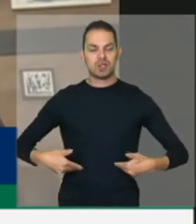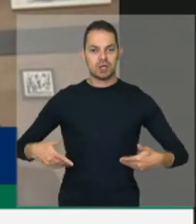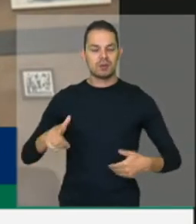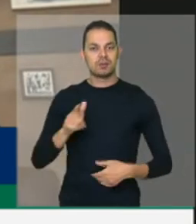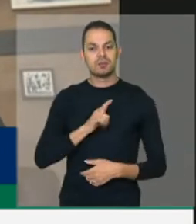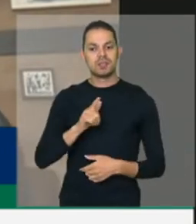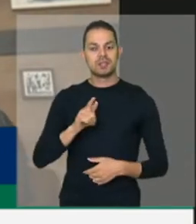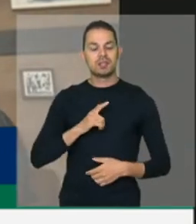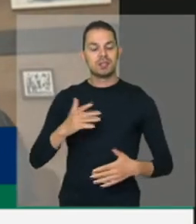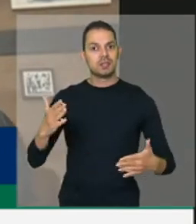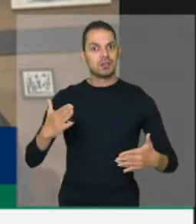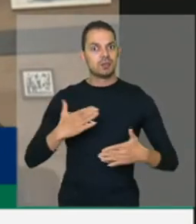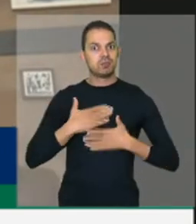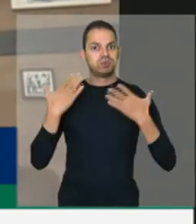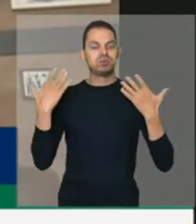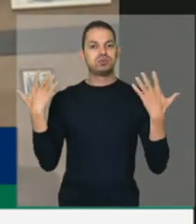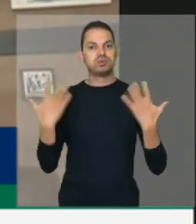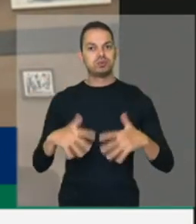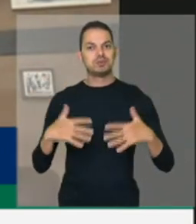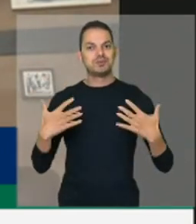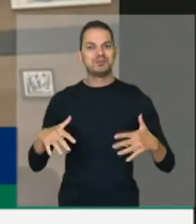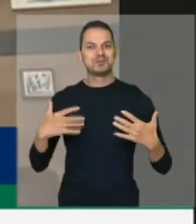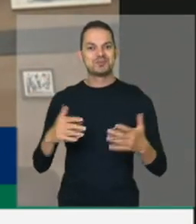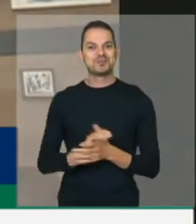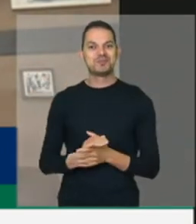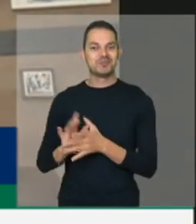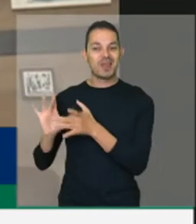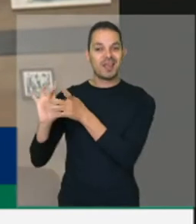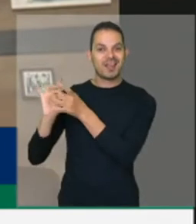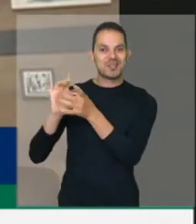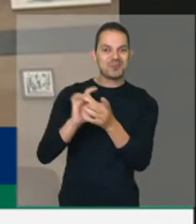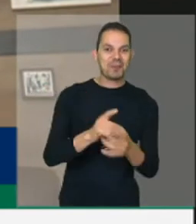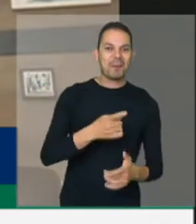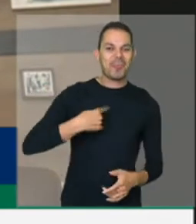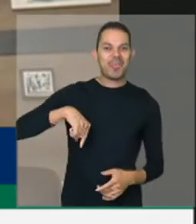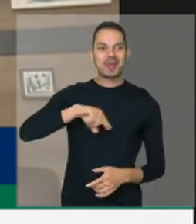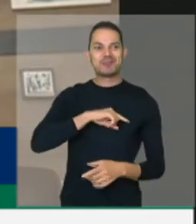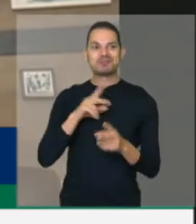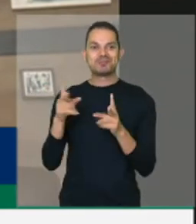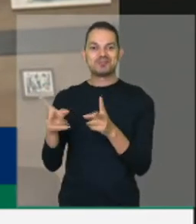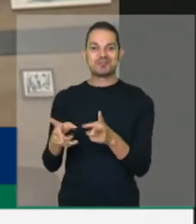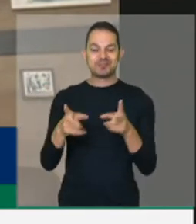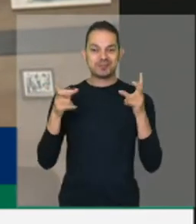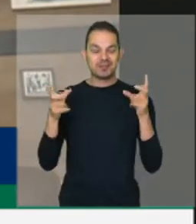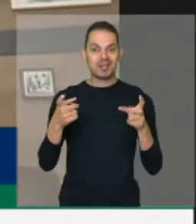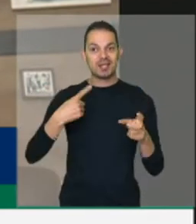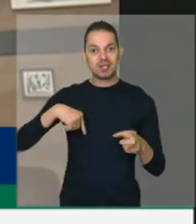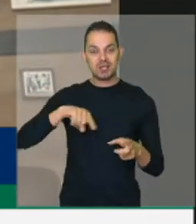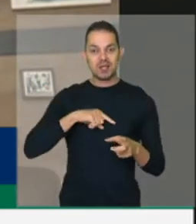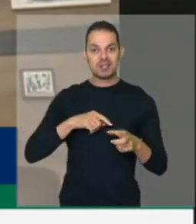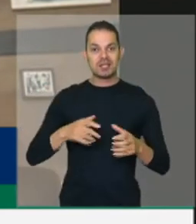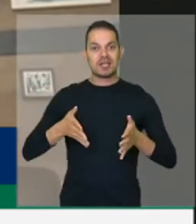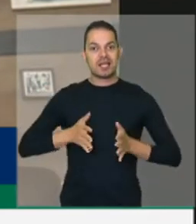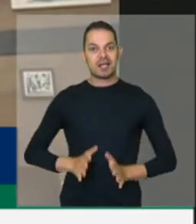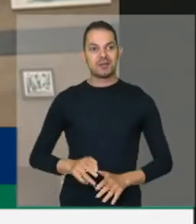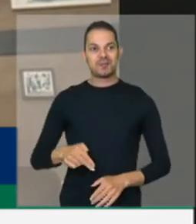EU QUERO FAZER ESSE REGISTRO. É ASSUSTADOR O QUADRO QUE NÓS ESTAMOS VENDO, INCLUSIVE DEPUTADO EDUARDO NÓS QUE SOMOS DO NORDESTE. É